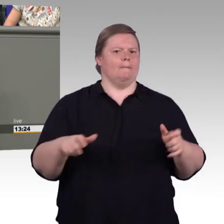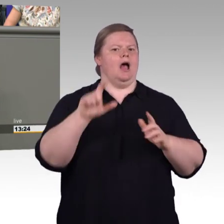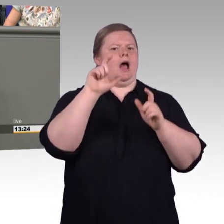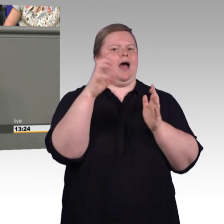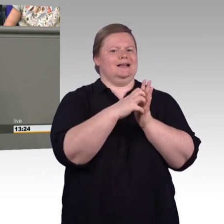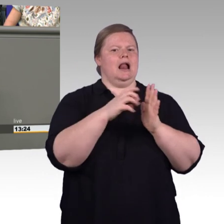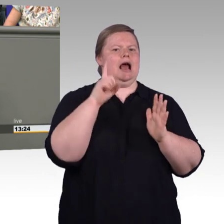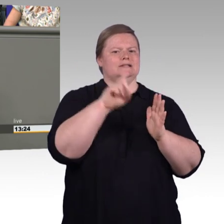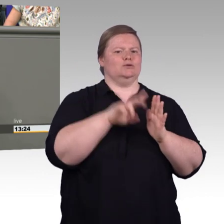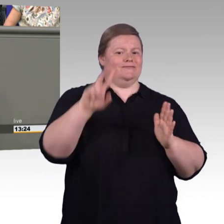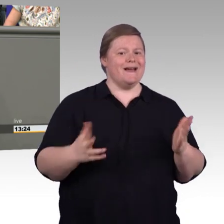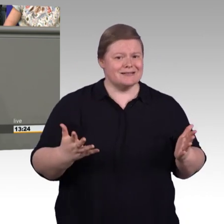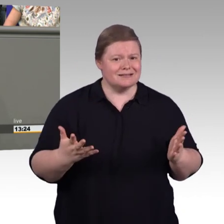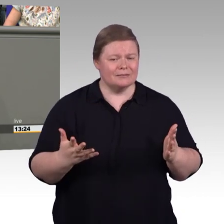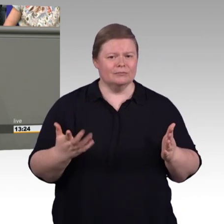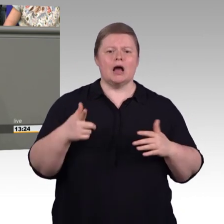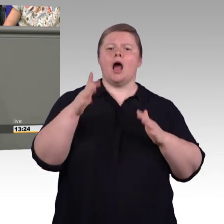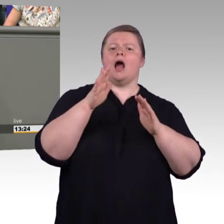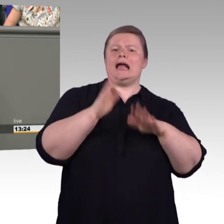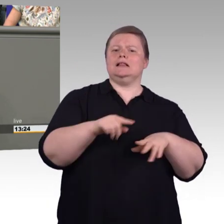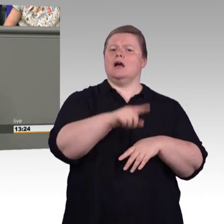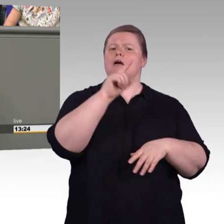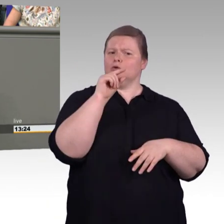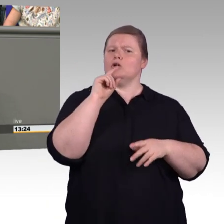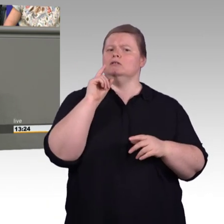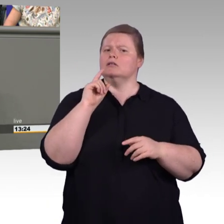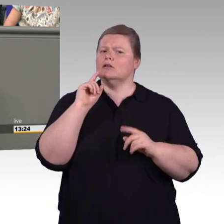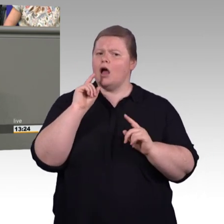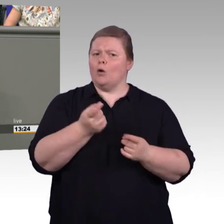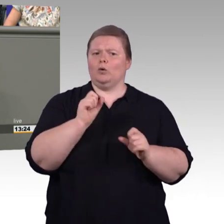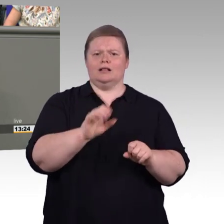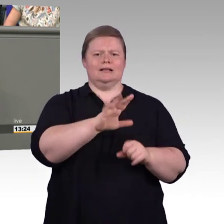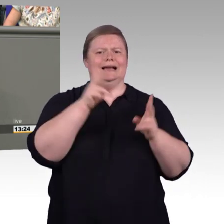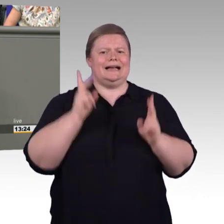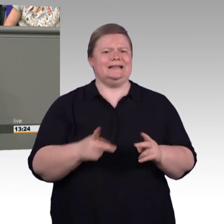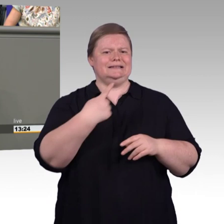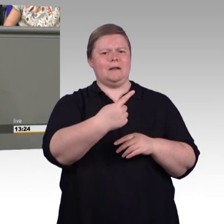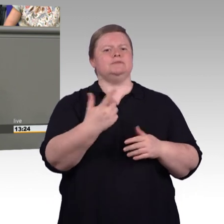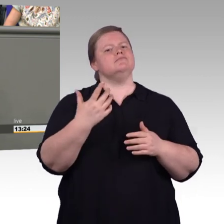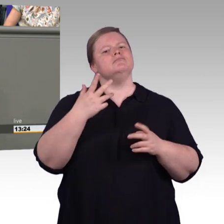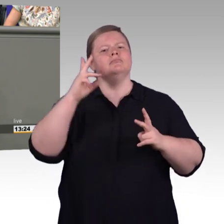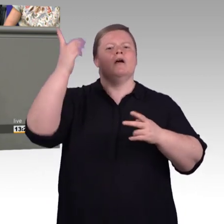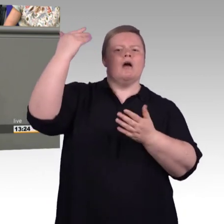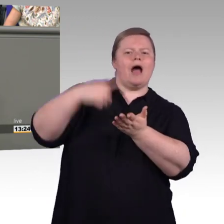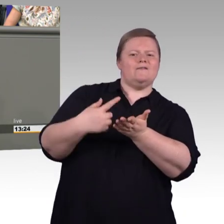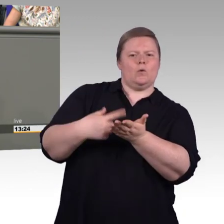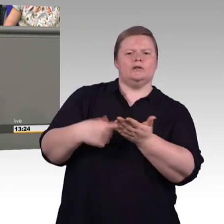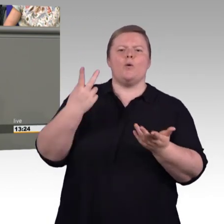gleichberechtigte Mitglieder unserer Gesellschaft sind. In Politik, Verwaltung, Rechtsprechung wird das Kindeswohl aber leider immer noch nicht umfassend